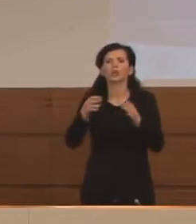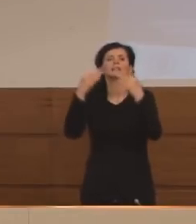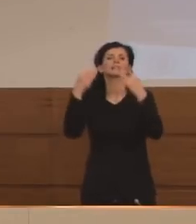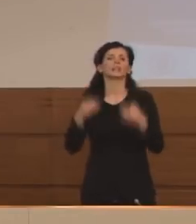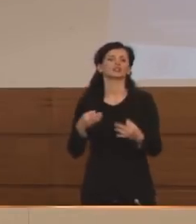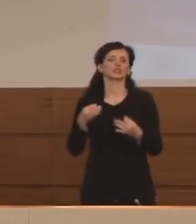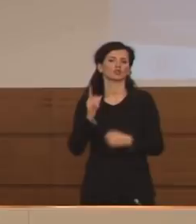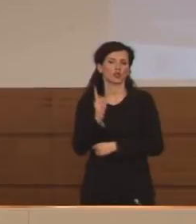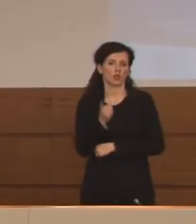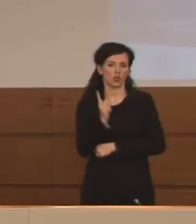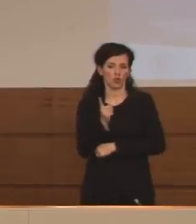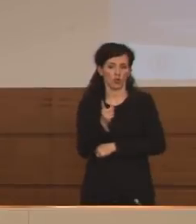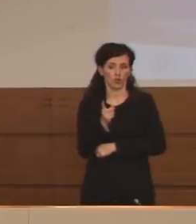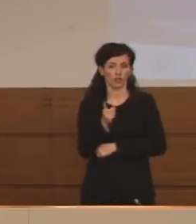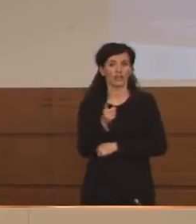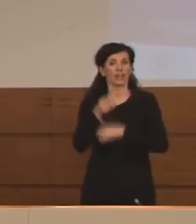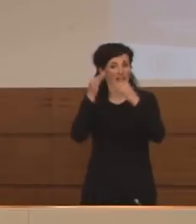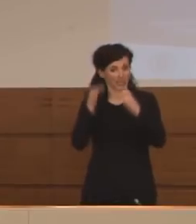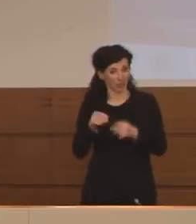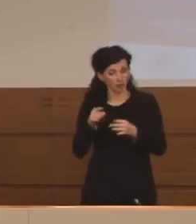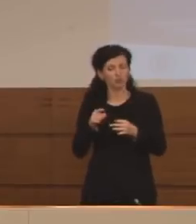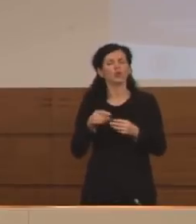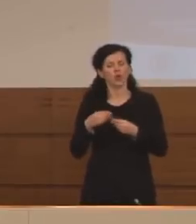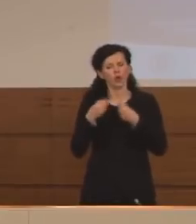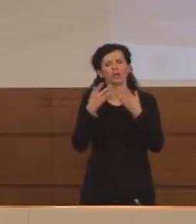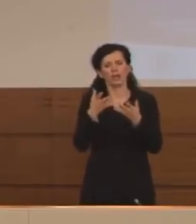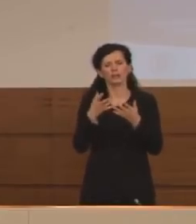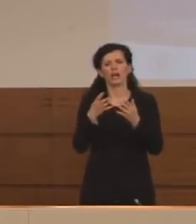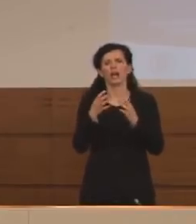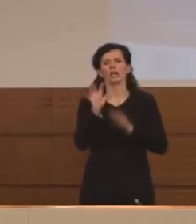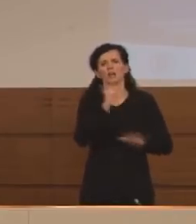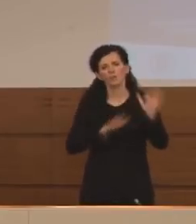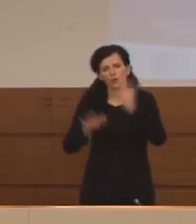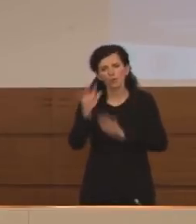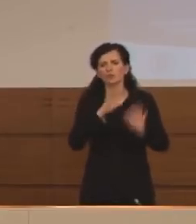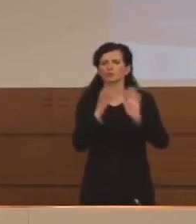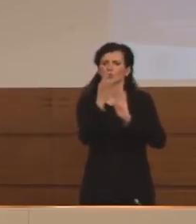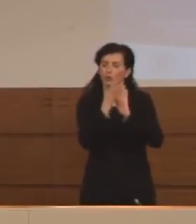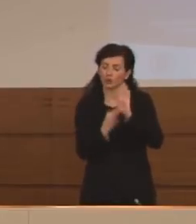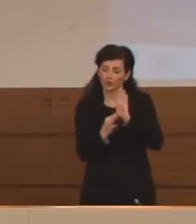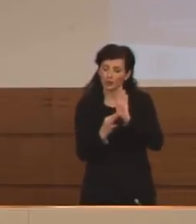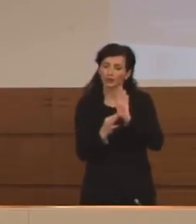e saranno date tutte le indicazioni che possono essere date, che dovranno esserre date.